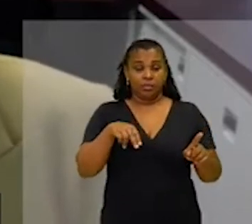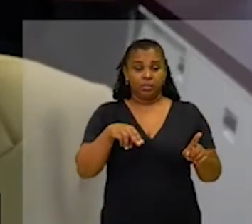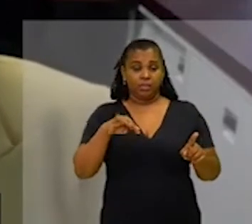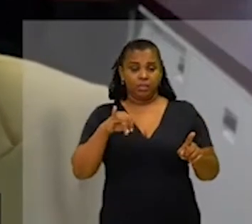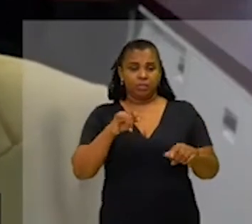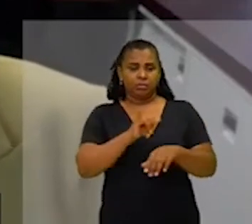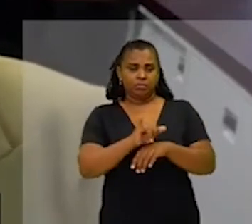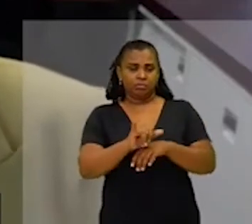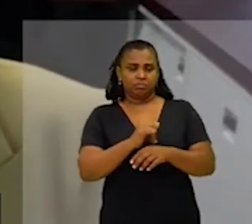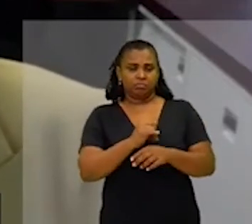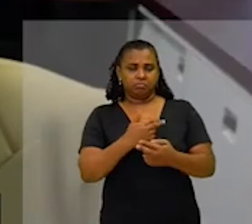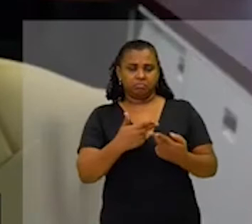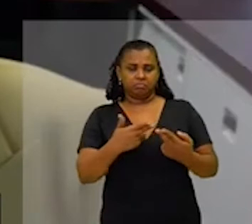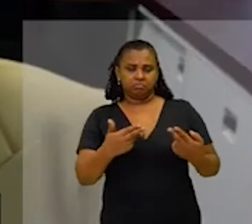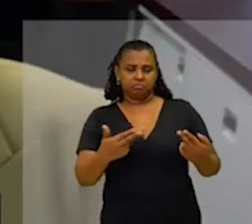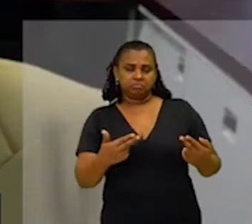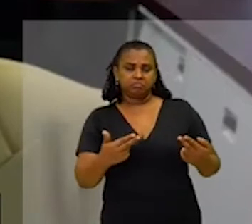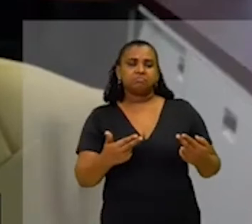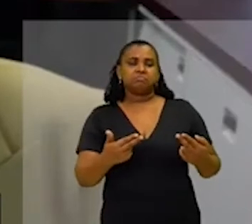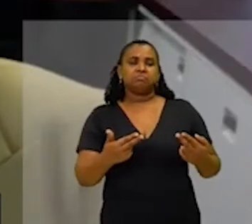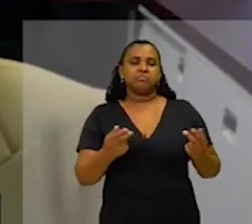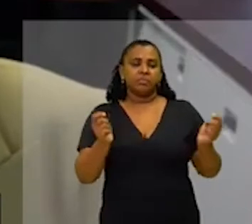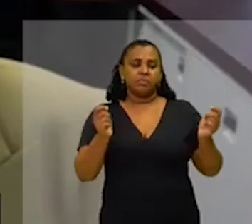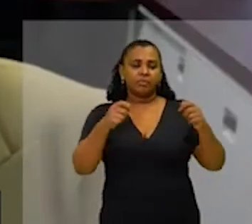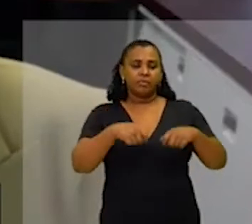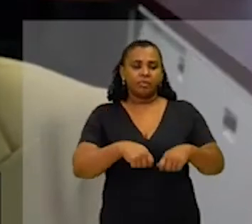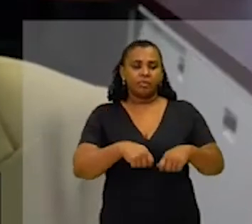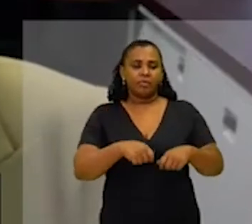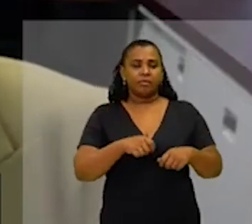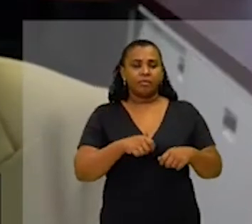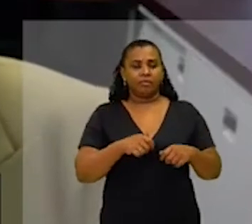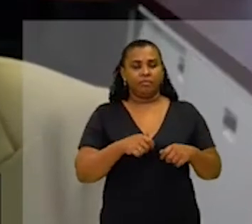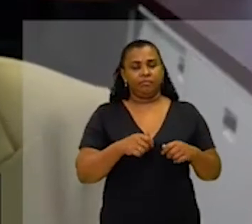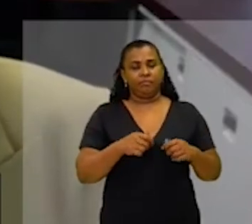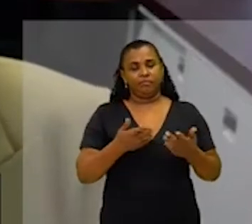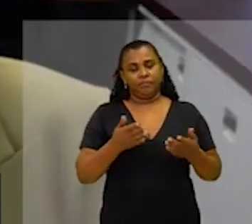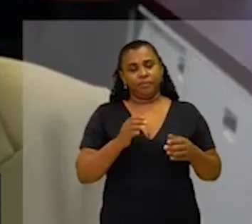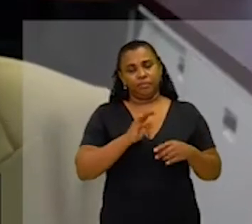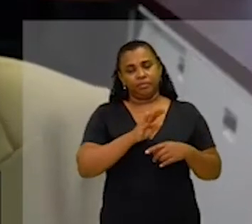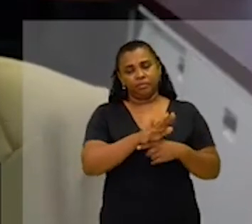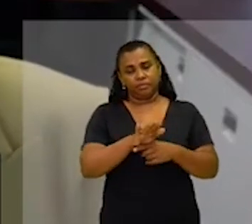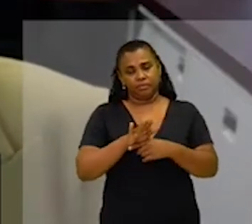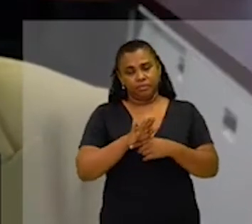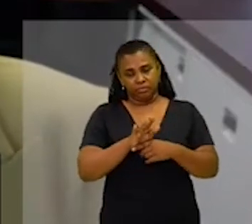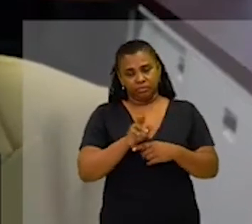ele não me incomode Estação contratação de nenhum projeto e não custa nada As pessoas só apresentam